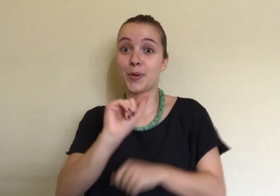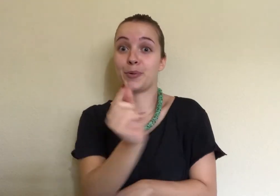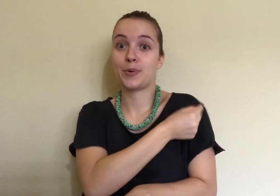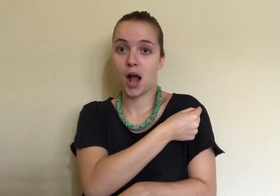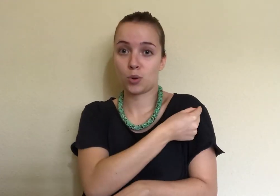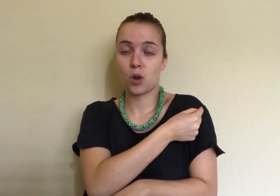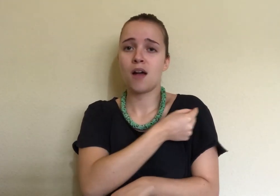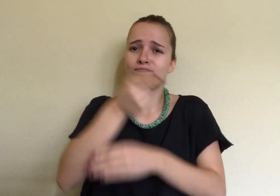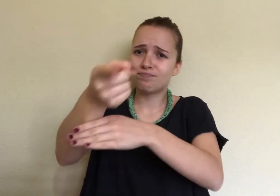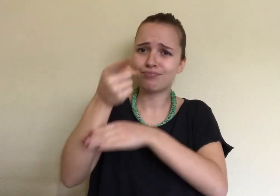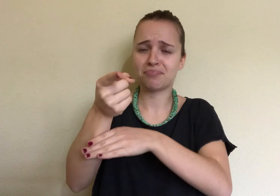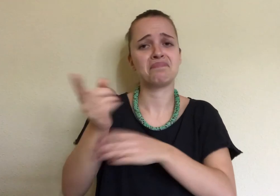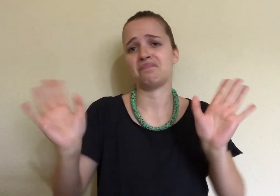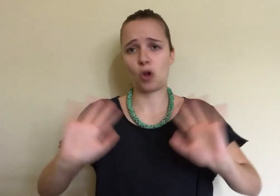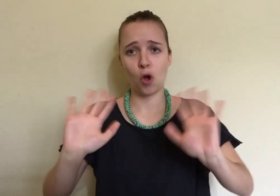En lo respecto a las vacunas, no hay obligatoriedad alguna,